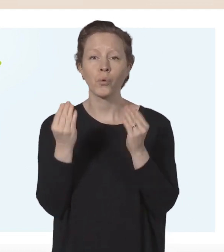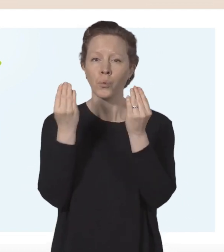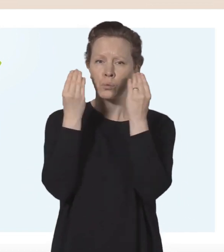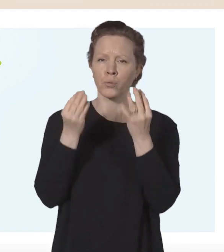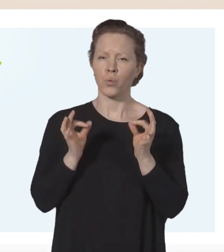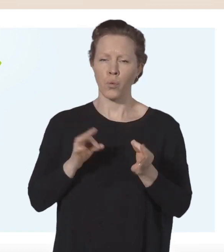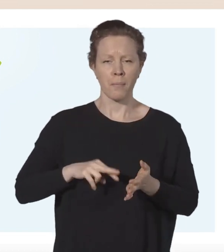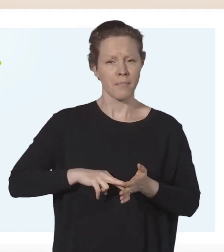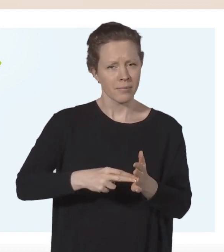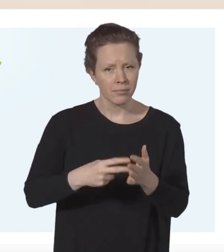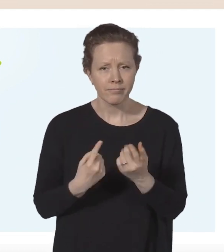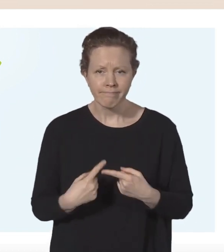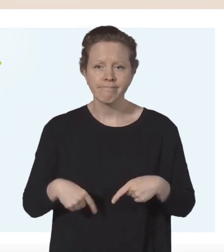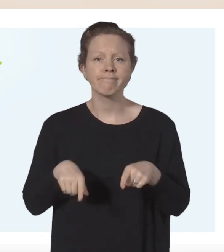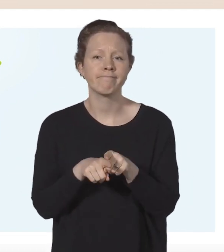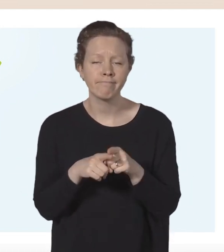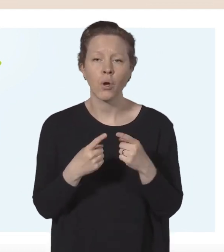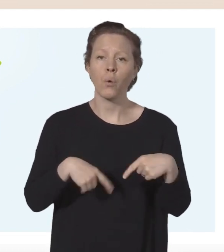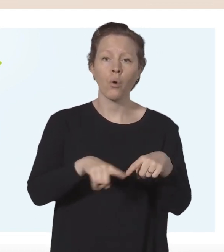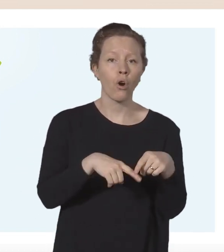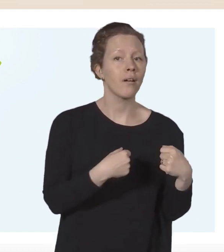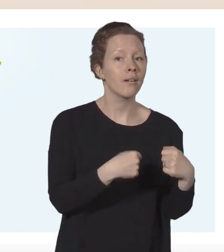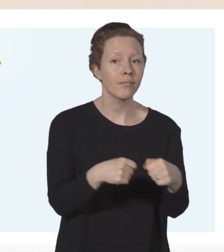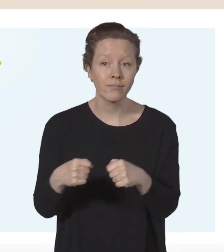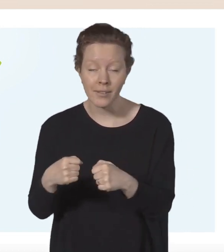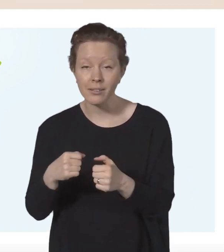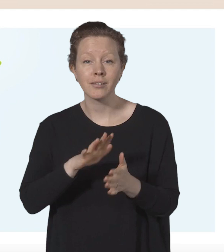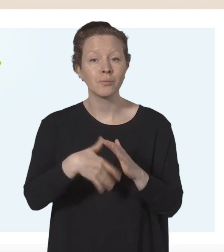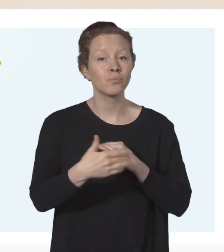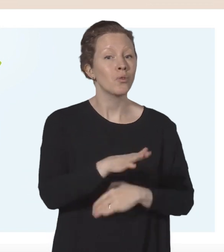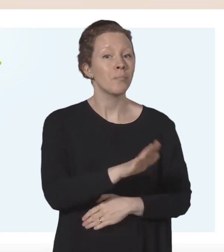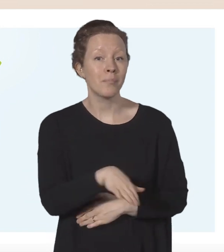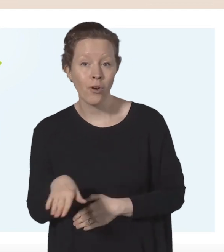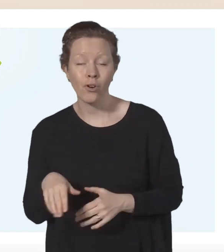lokala aktiviteter för teckenspråkiga barn.